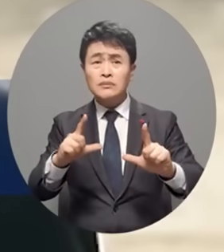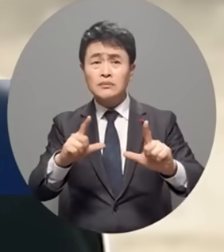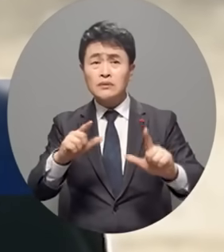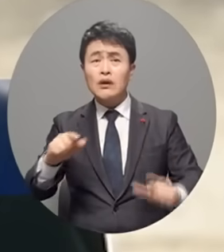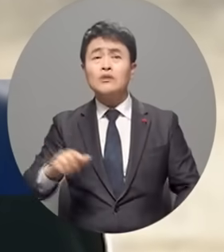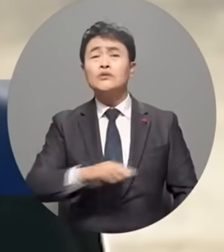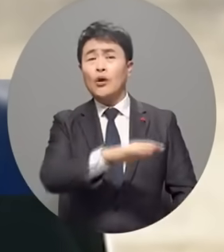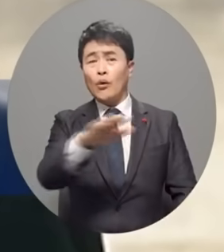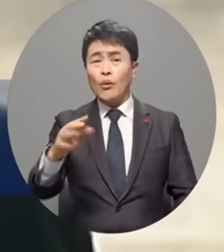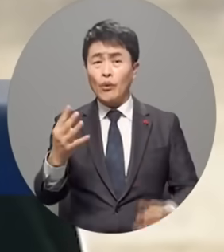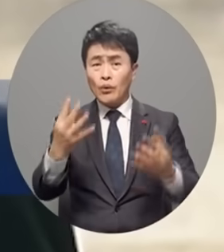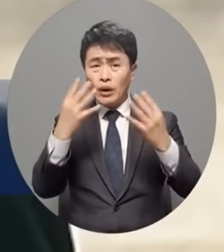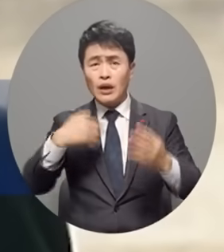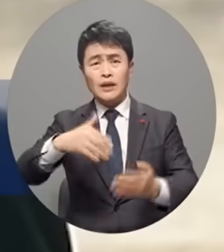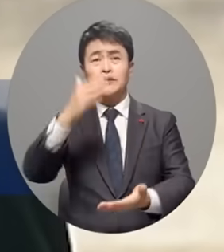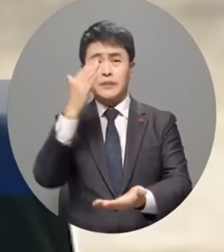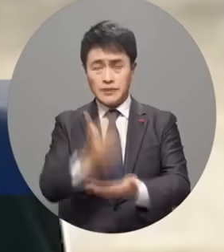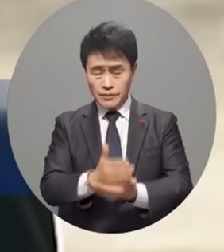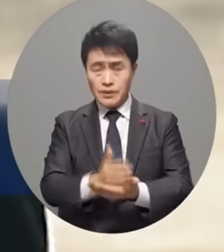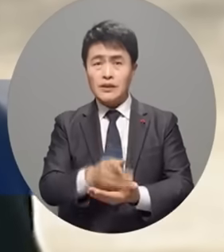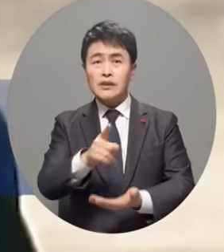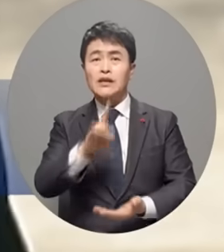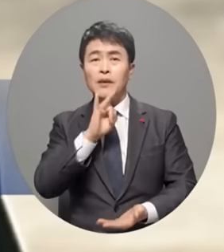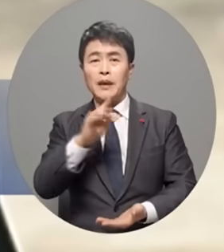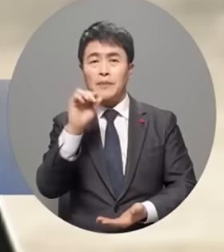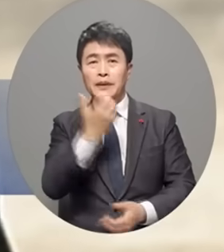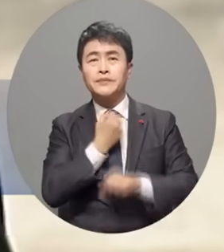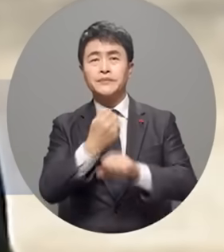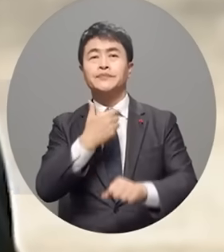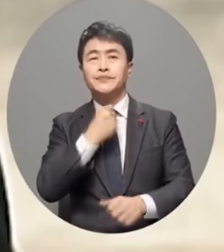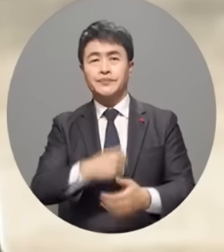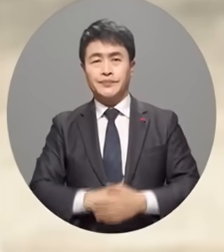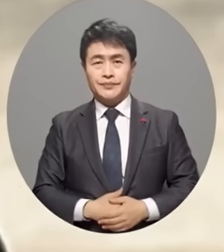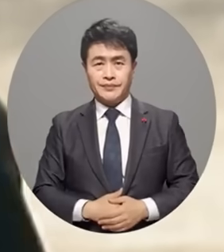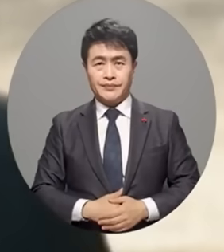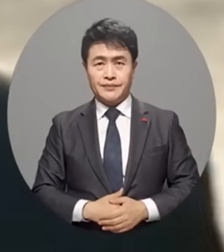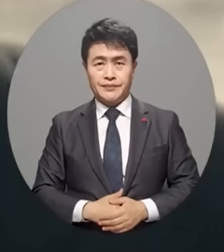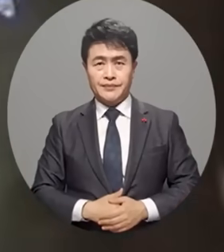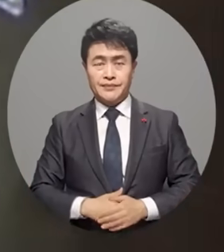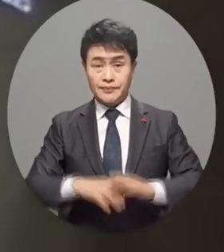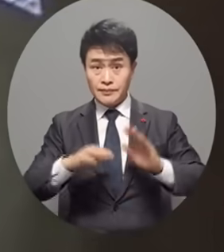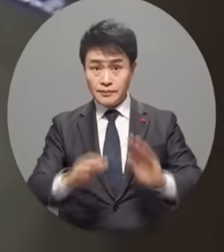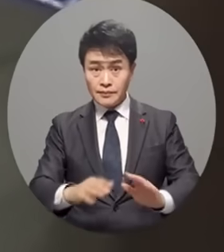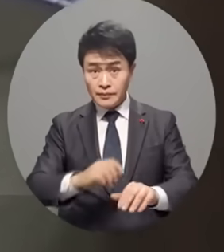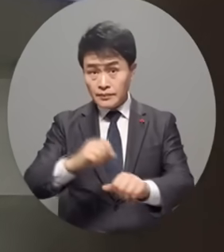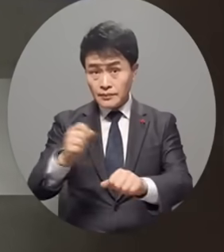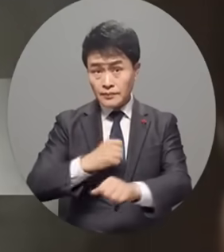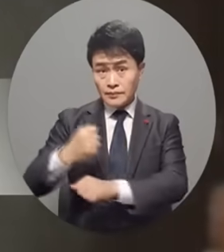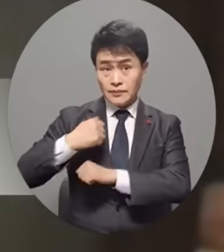(기자) 교도소 생활에 대해서 한 말씀해 주십시오. 교도소 생활이라는 게 여러분들은 교도소가지 마시오. 그것만 내가 이야기하고 싶습니다.